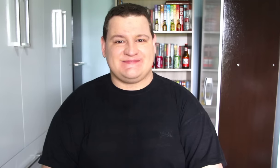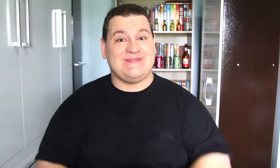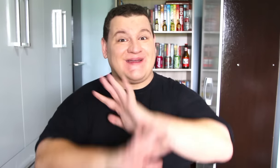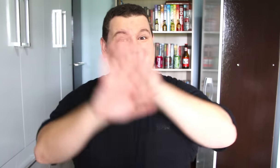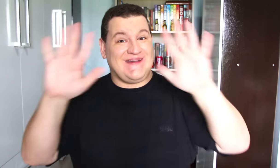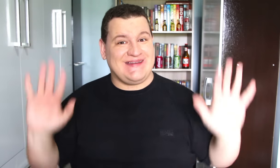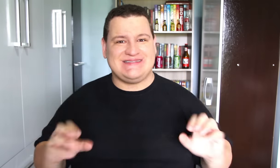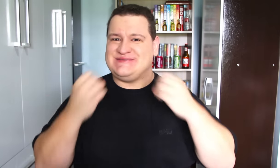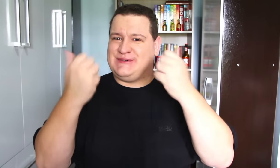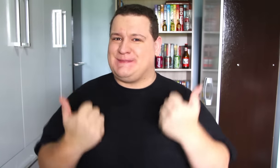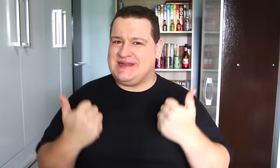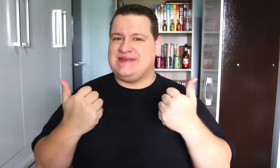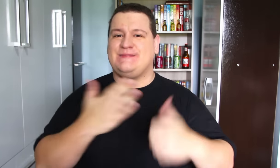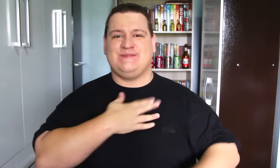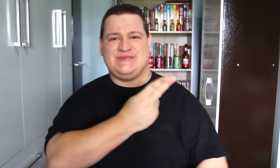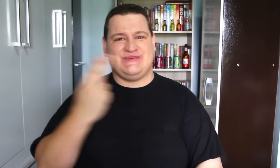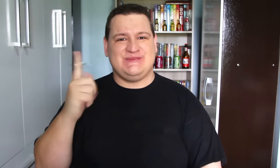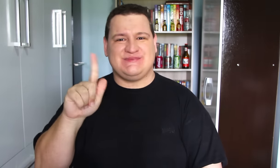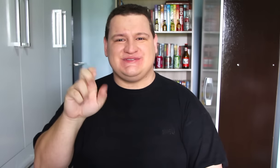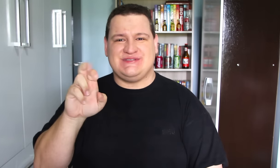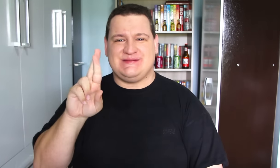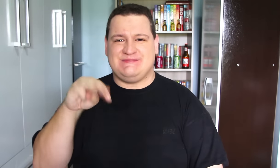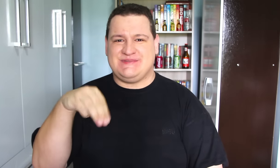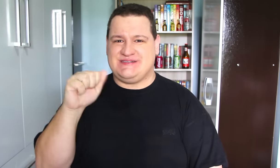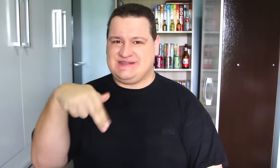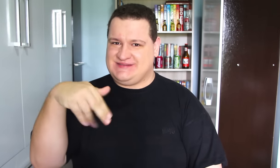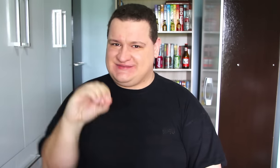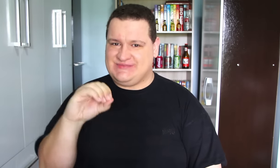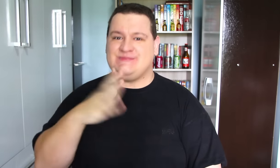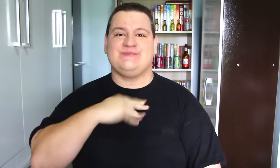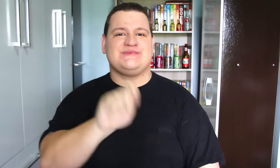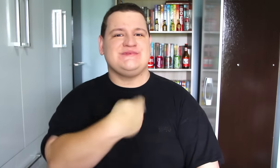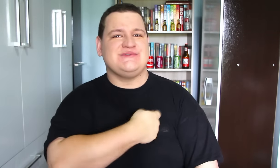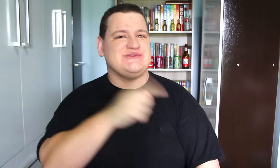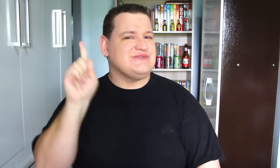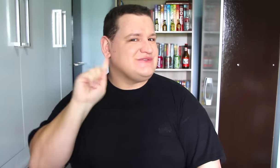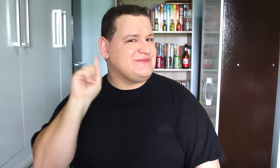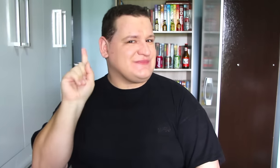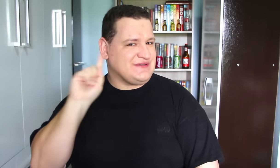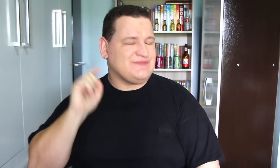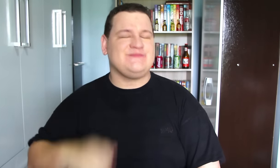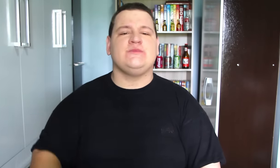Olá, tudo bem? Meu nome é Germano e meu sinal é este.